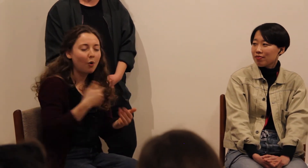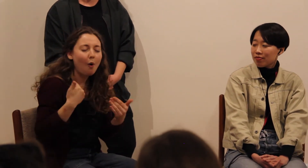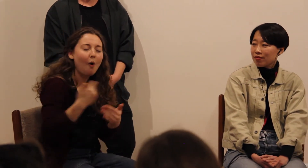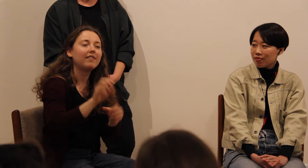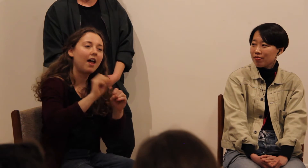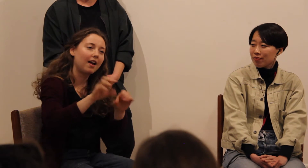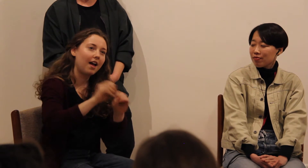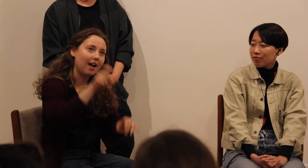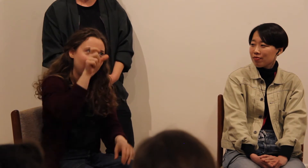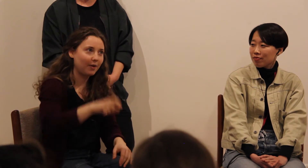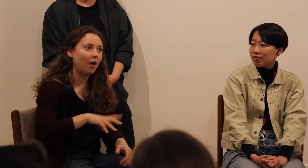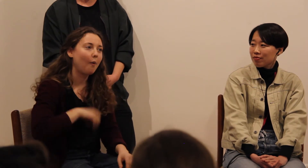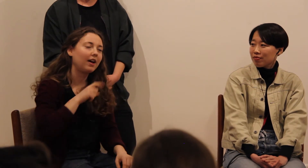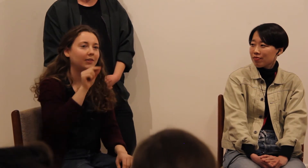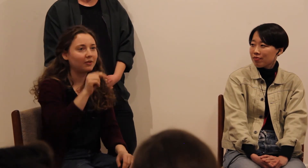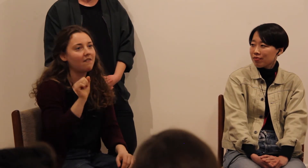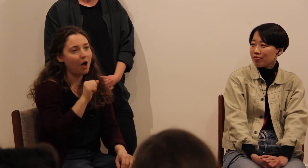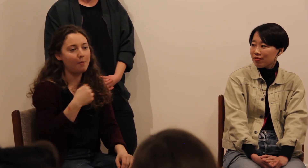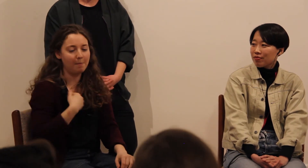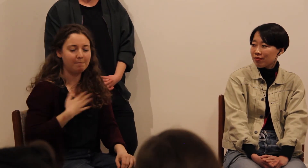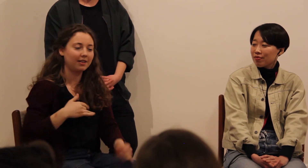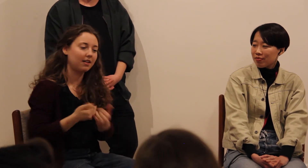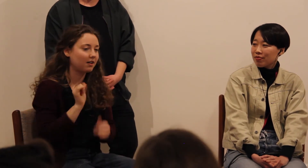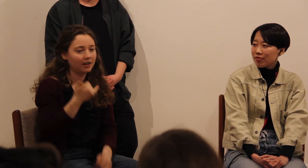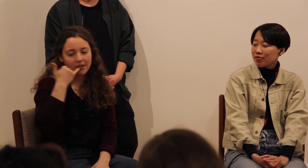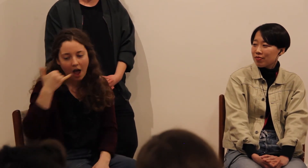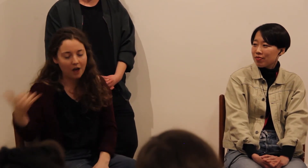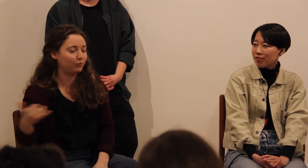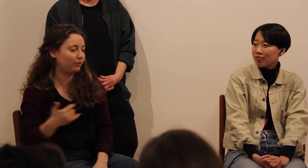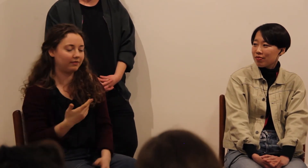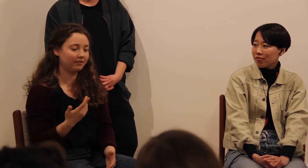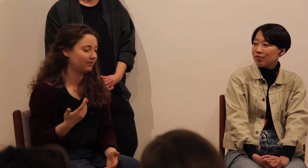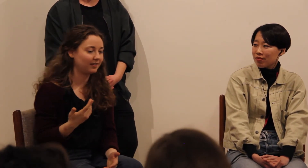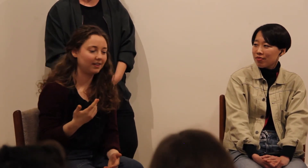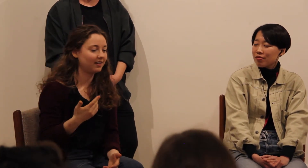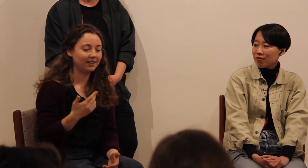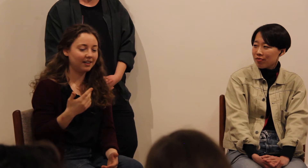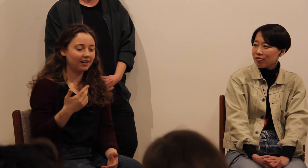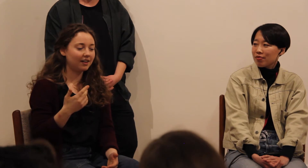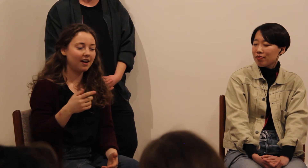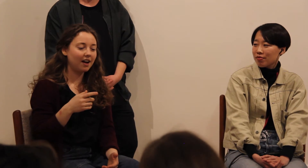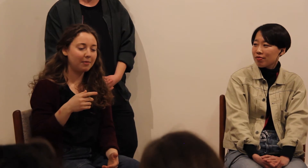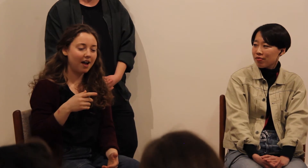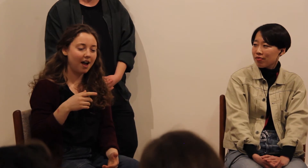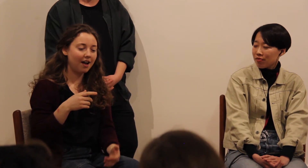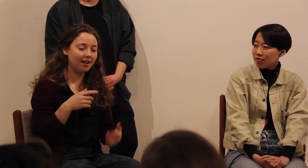Ich kann das manchmal nicht so gut beschreiben. Du hattest auch gesagt, dass man immer wieder erklären muss, weswegen man für die Eltern anruft,